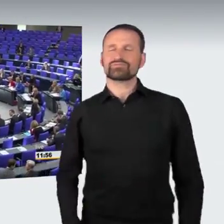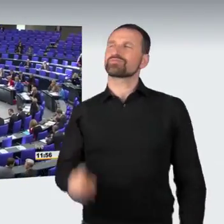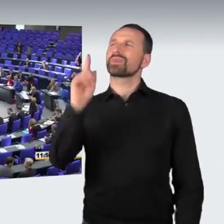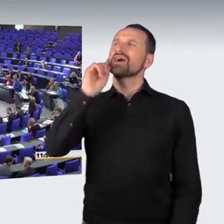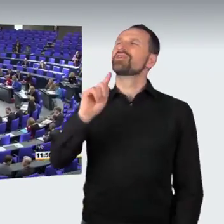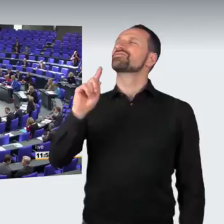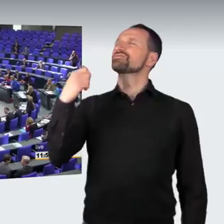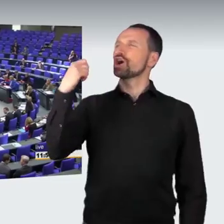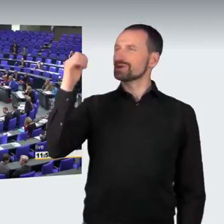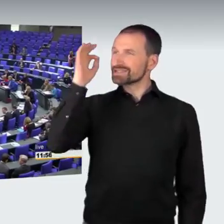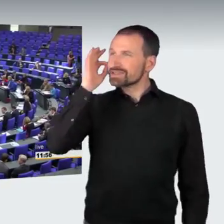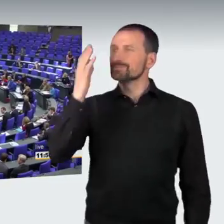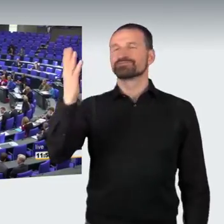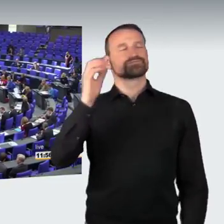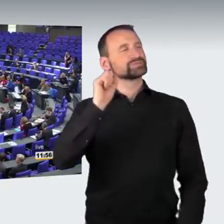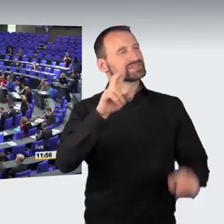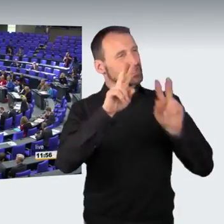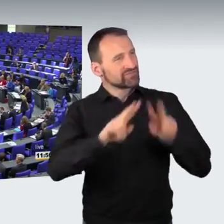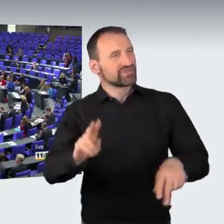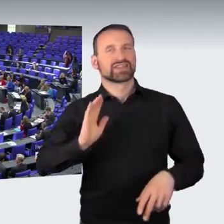(Sprecherwechsel): Frau Präsidentin! Meine sehr verehrten Damen und Herren!